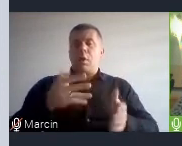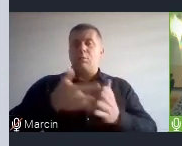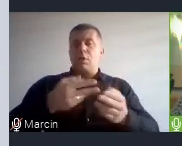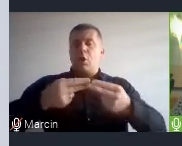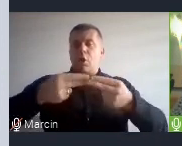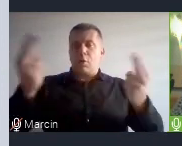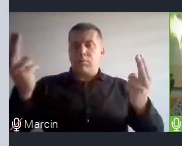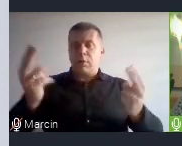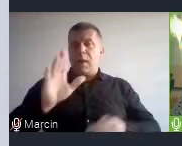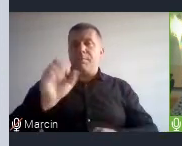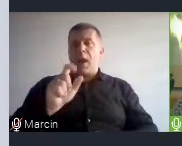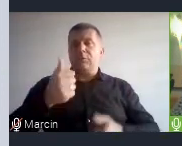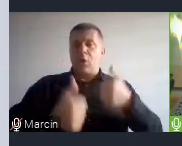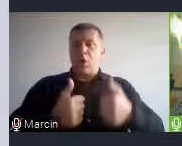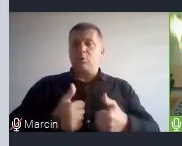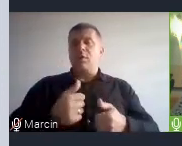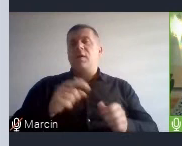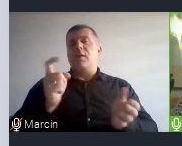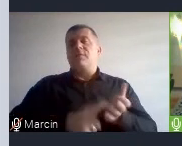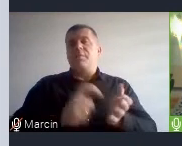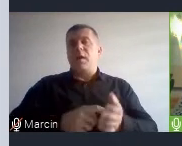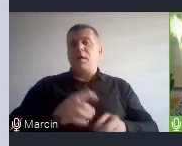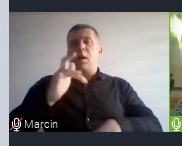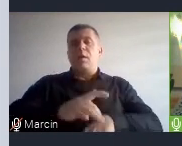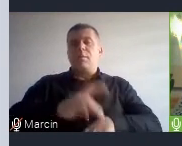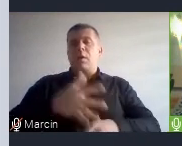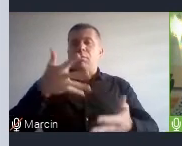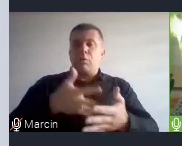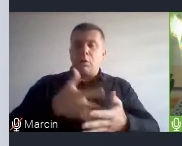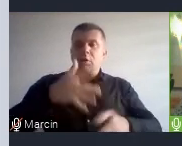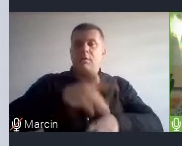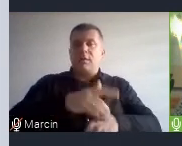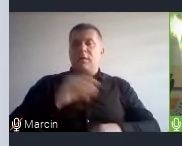Baza Konkurencyjności wymaga publikacji w wyniku i protokołu na samej bazie